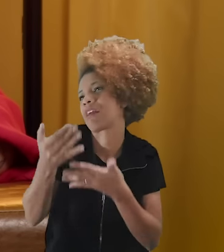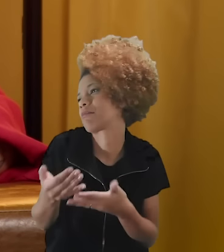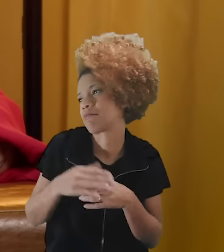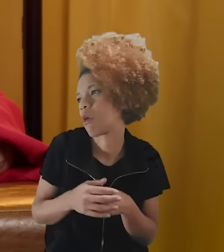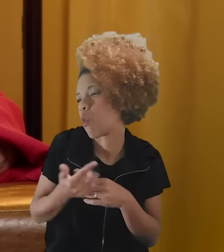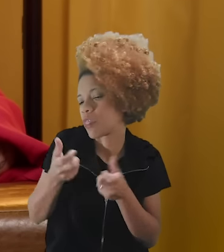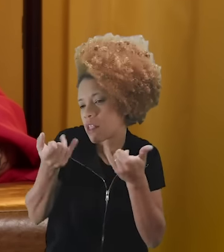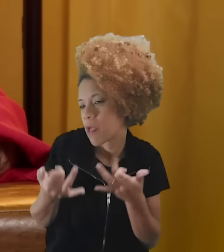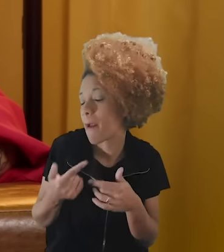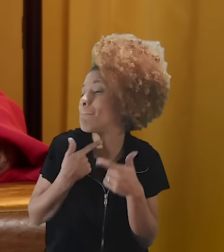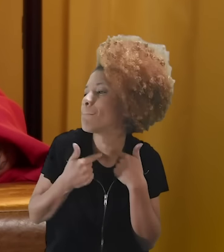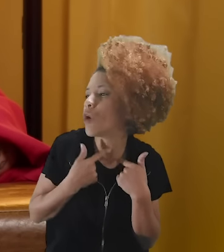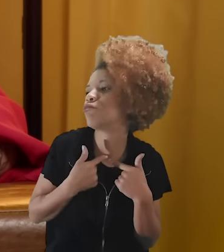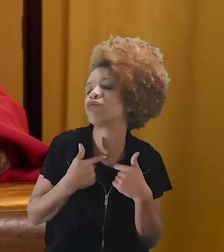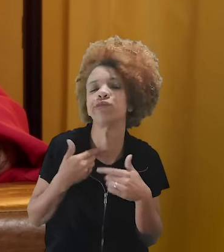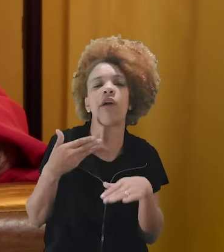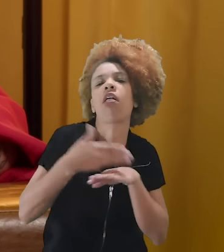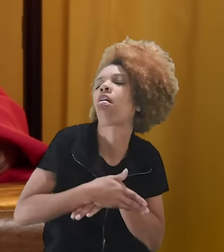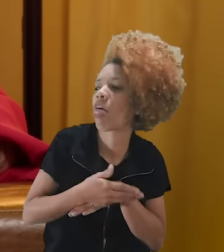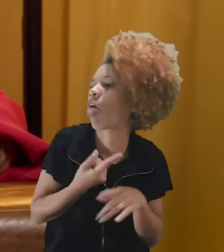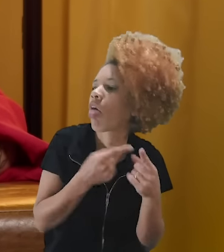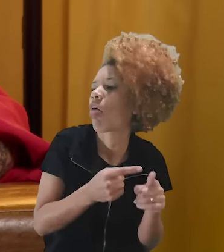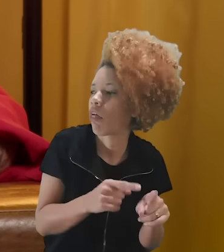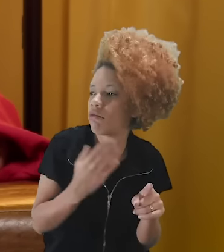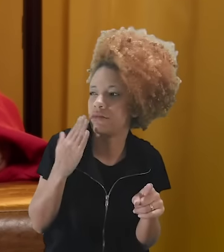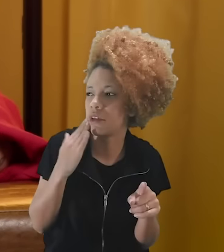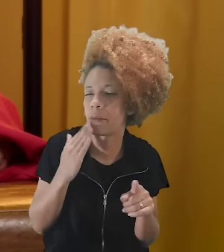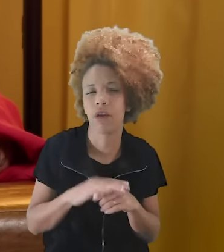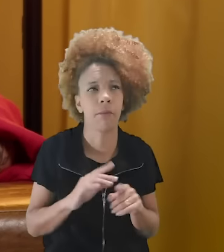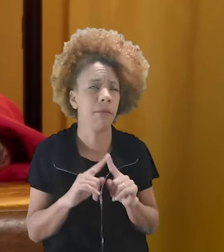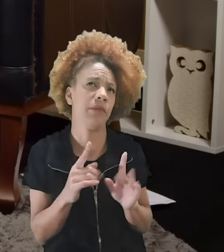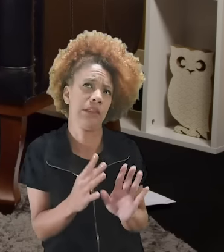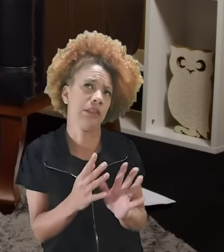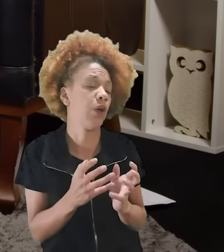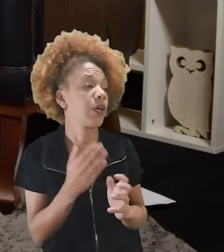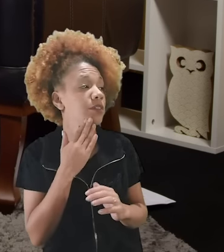que nem eu falei é mais a vontade de chegar lá e te cutucar sabe sem ter um argumento então quero